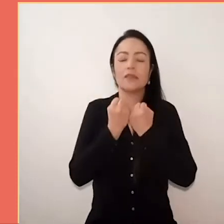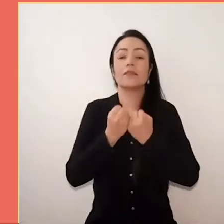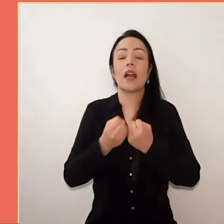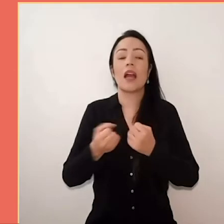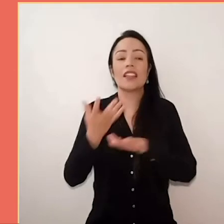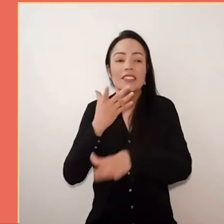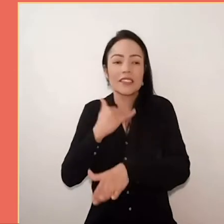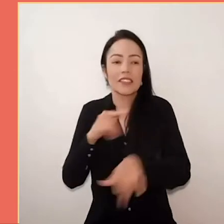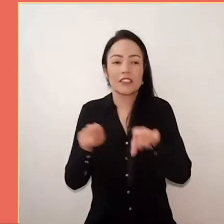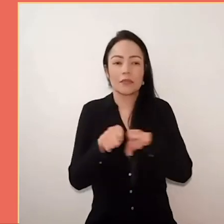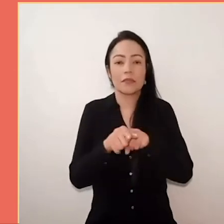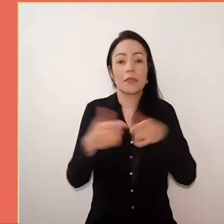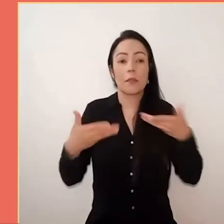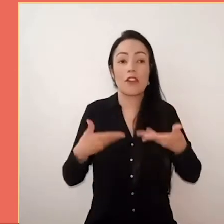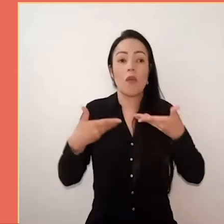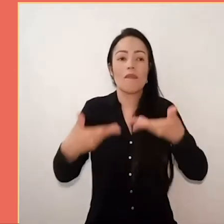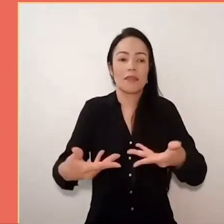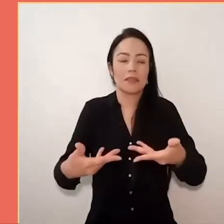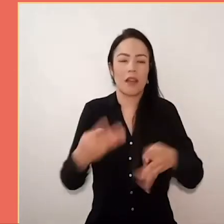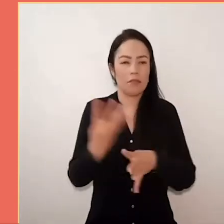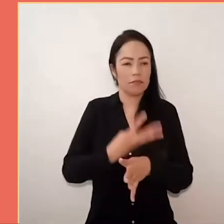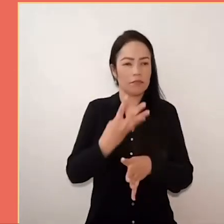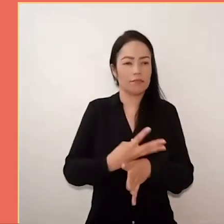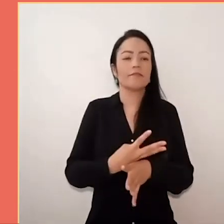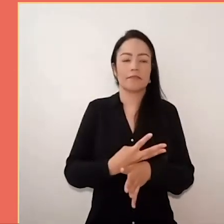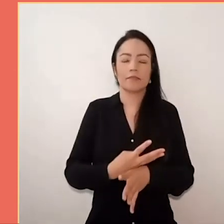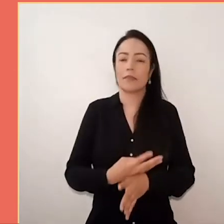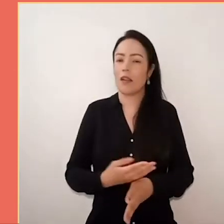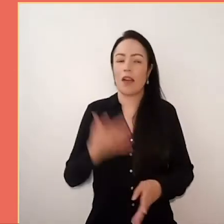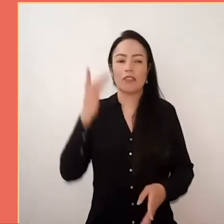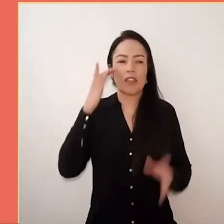que nos convida a esta resistência, acho maravilhoso essas duas ideias,